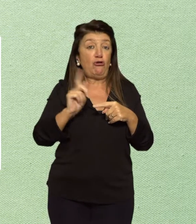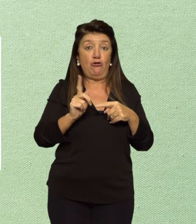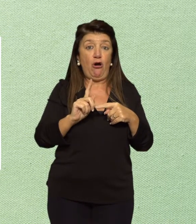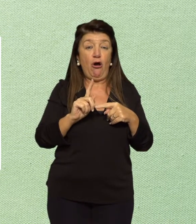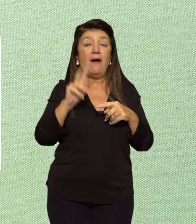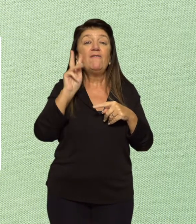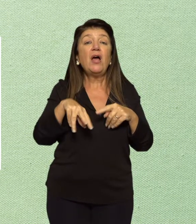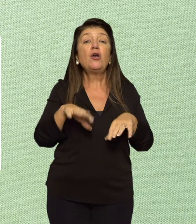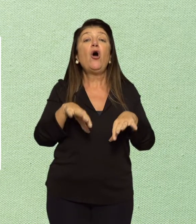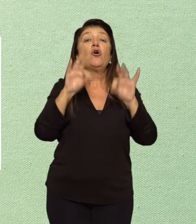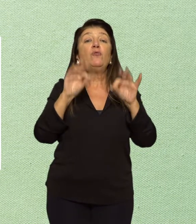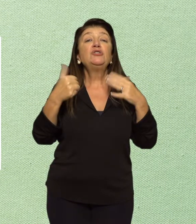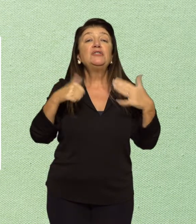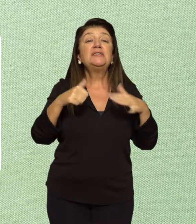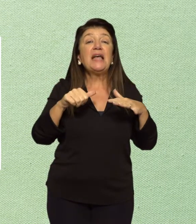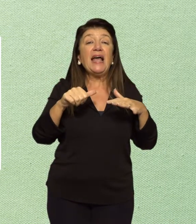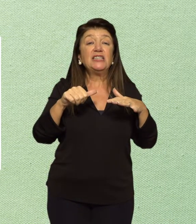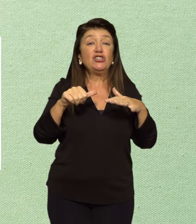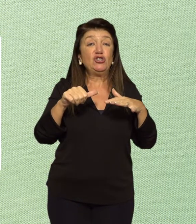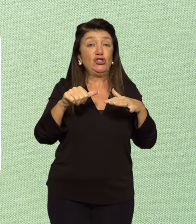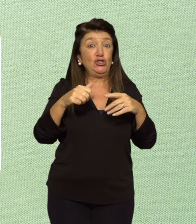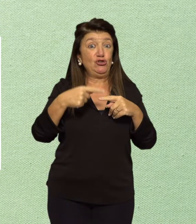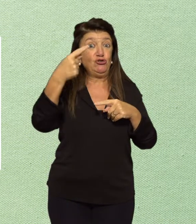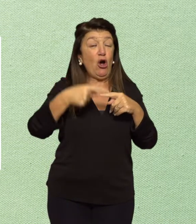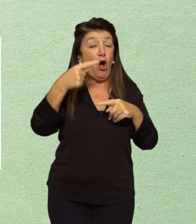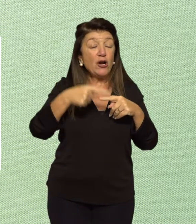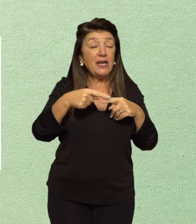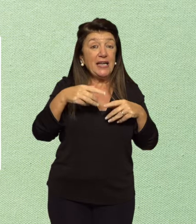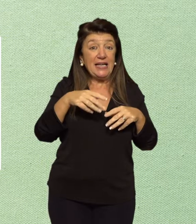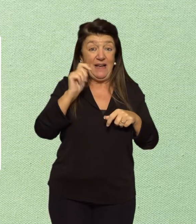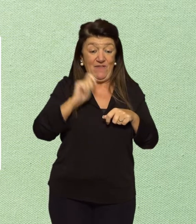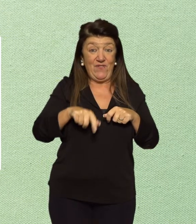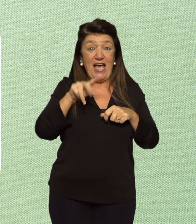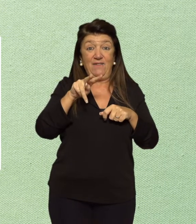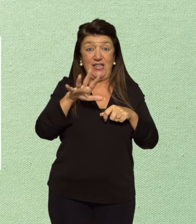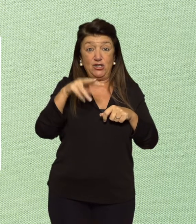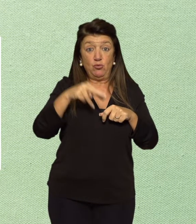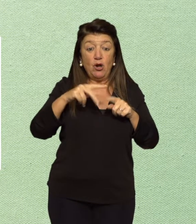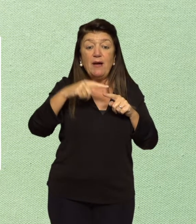giorni che si concludono il 10 di dicembre che è la giornata dei diritti umani. Questo proprio